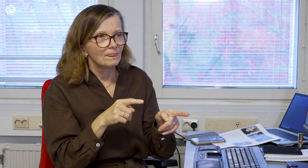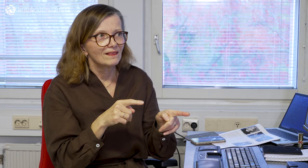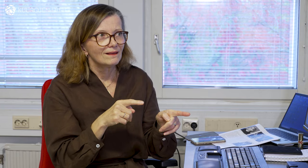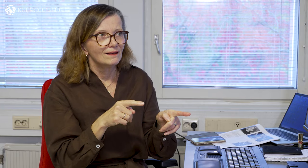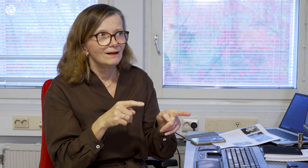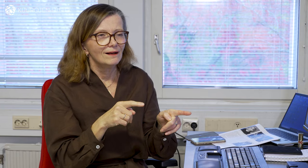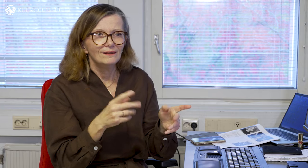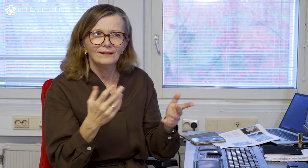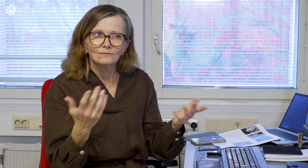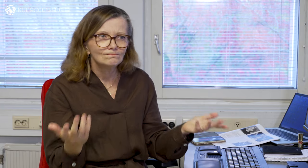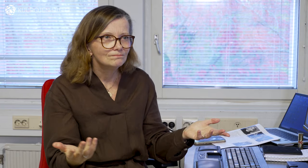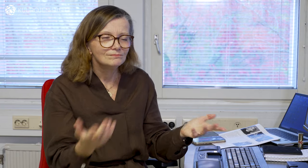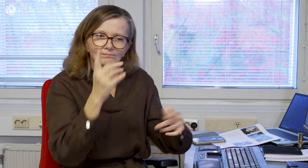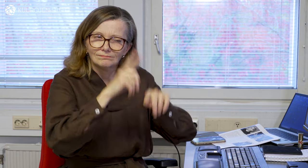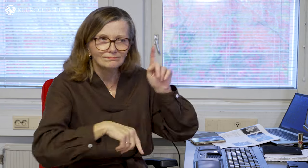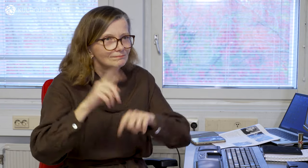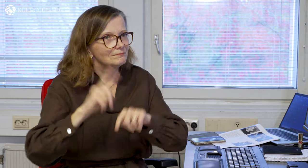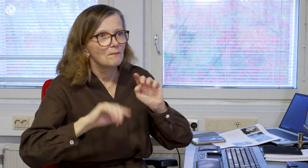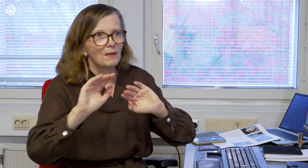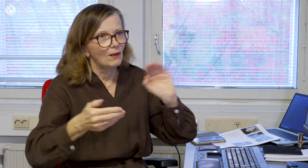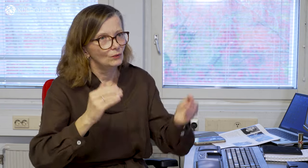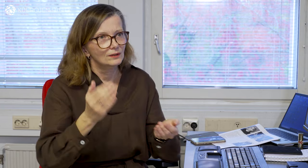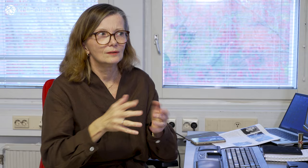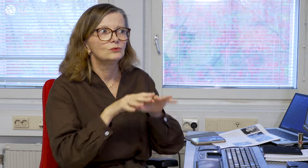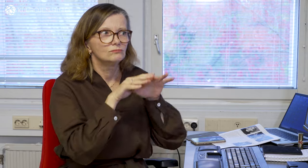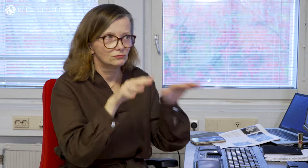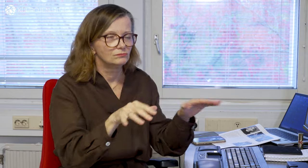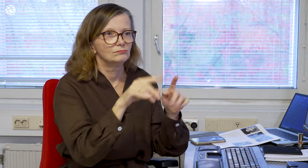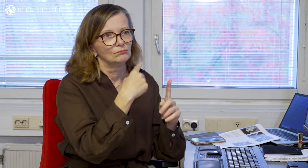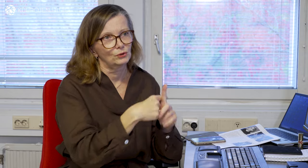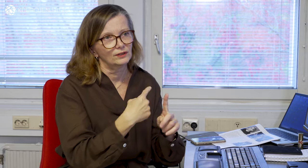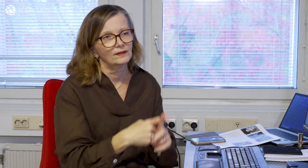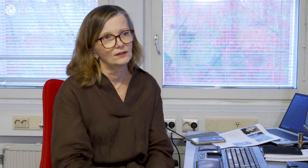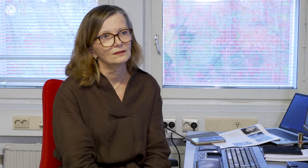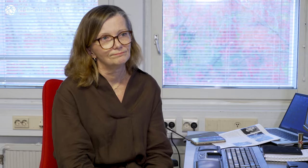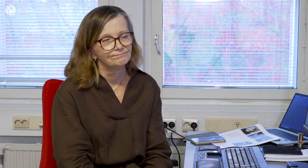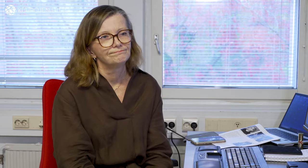Palaute on ollut hyvin monipuolista, pääosin positiivista.